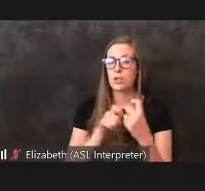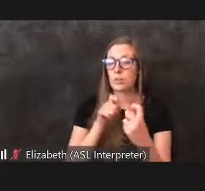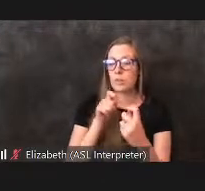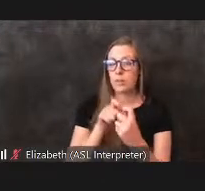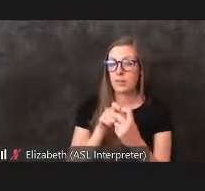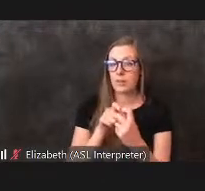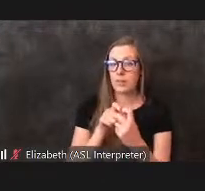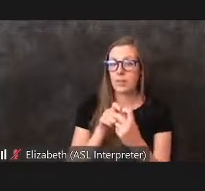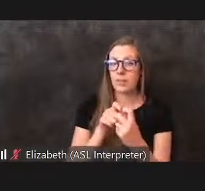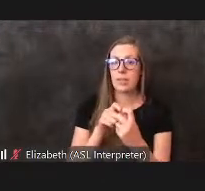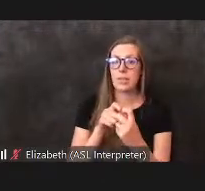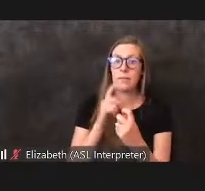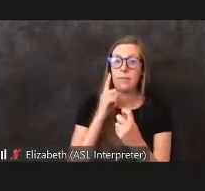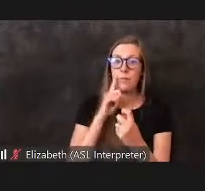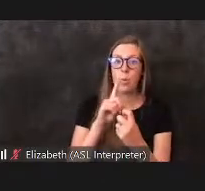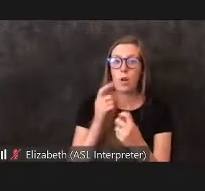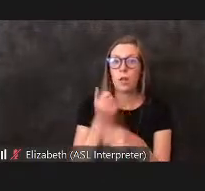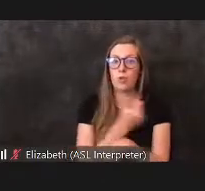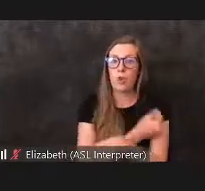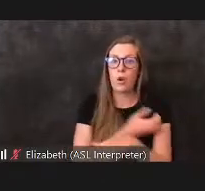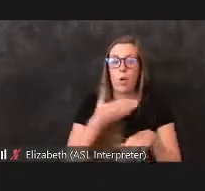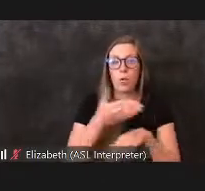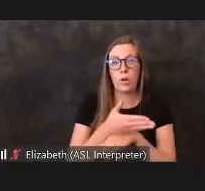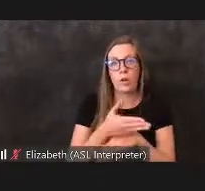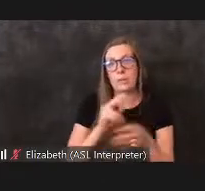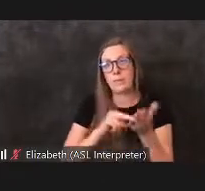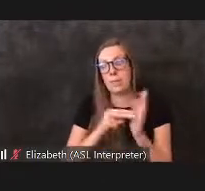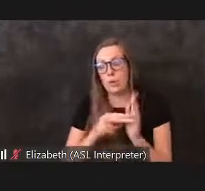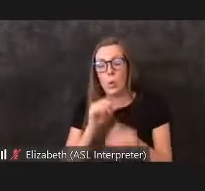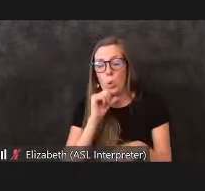drogas que incluía y tencial y no intencional vienen sobredosis de drogas